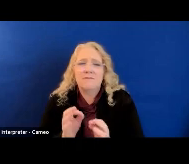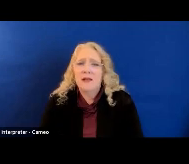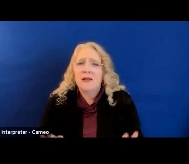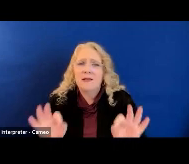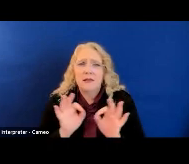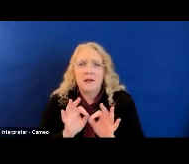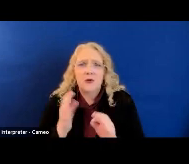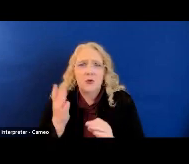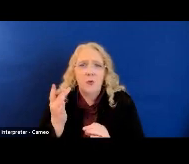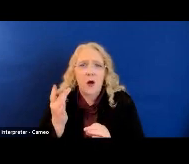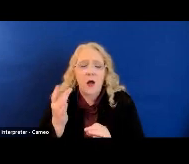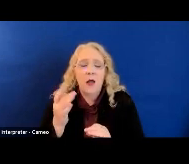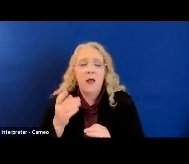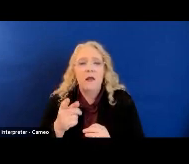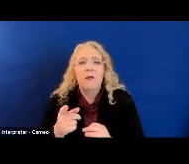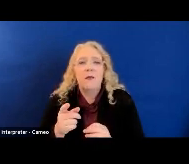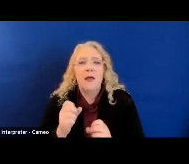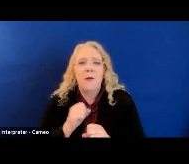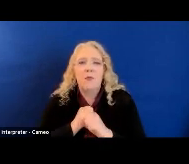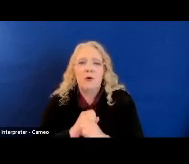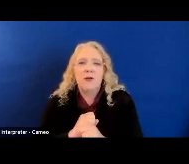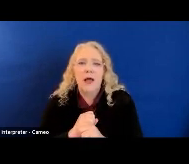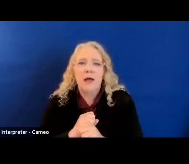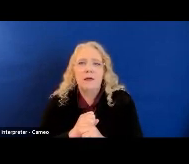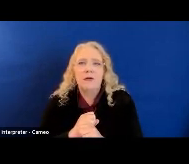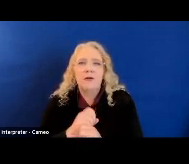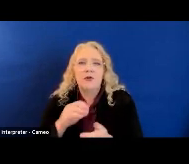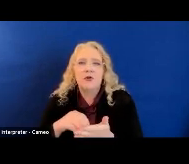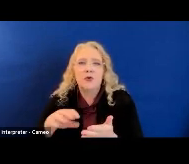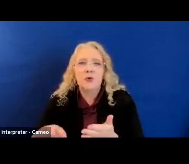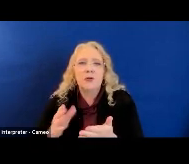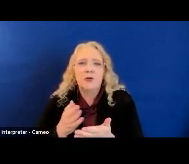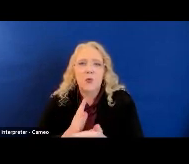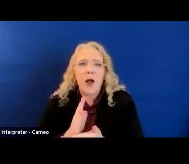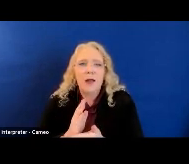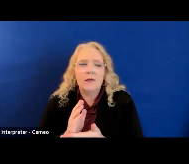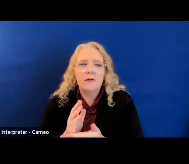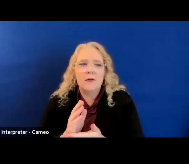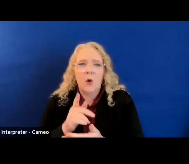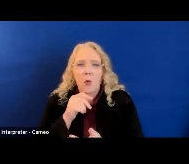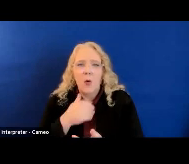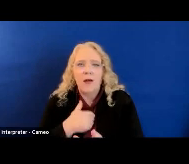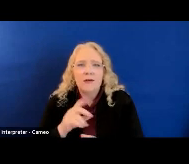y escuelas relacionadas con los apoyos y servicios de educación especial